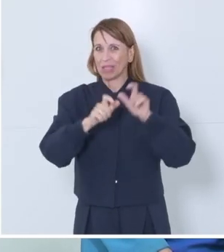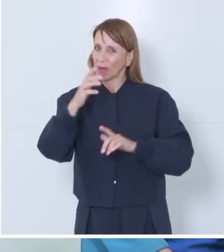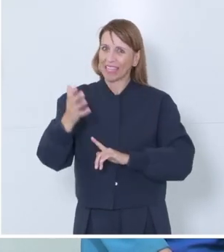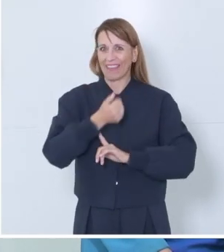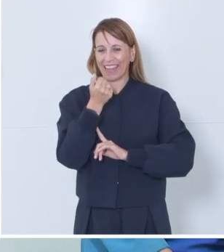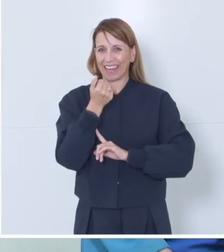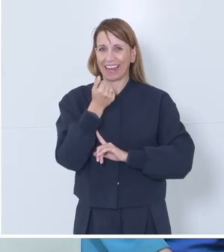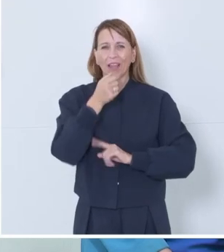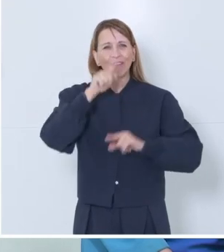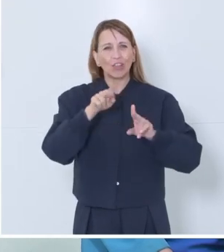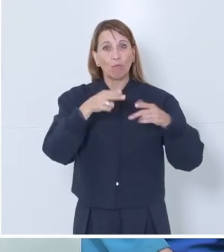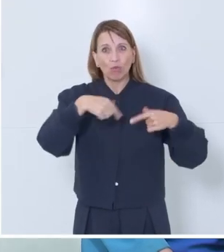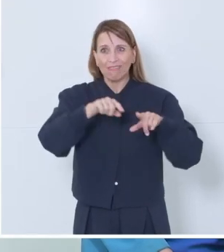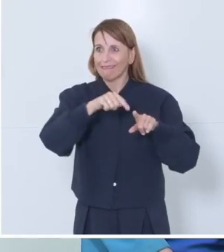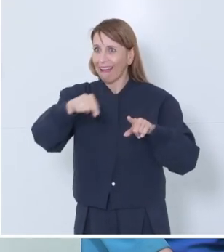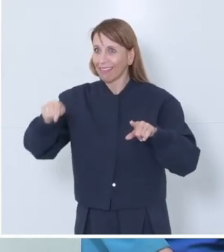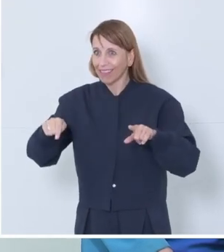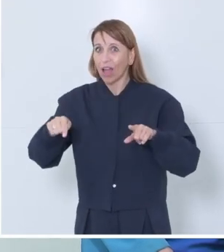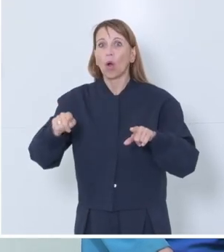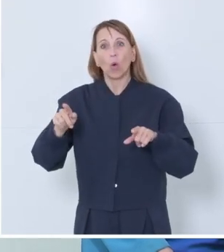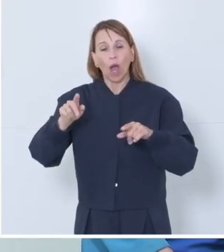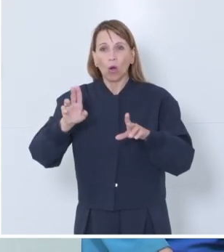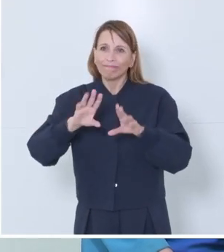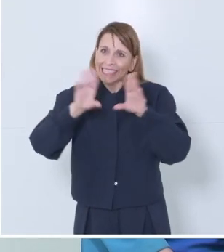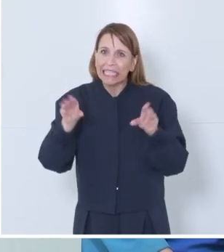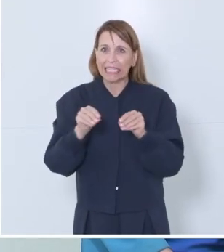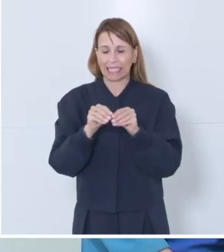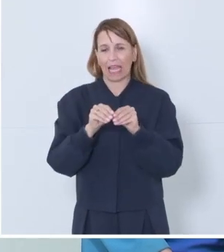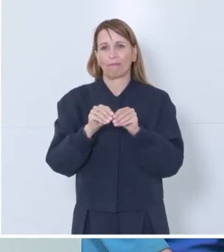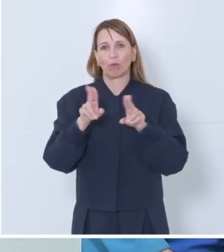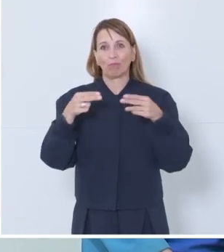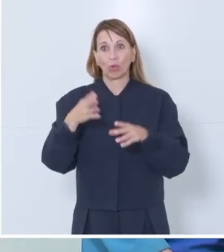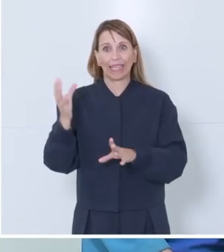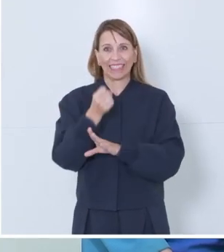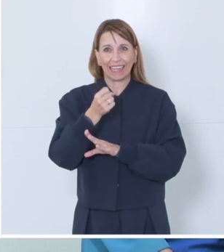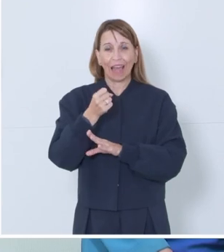den Bundesländern und auch einen Bundessieger aus dem Bundesland Tirol, nämlich David Rohrmoser,